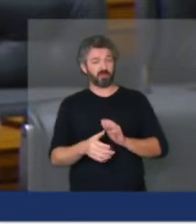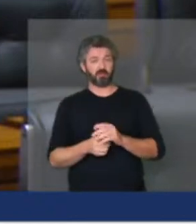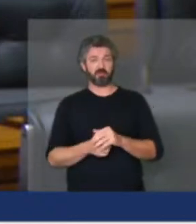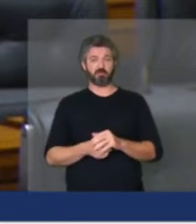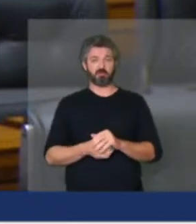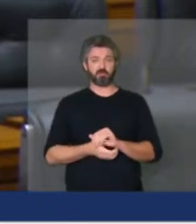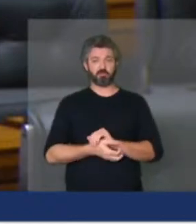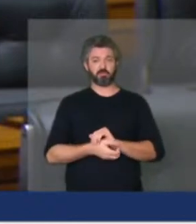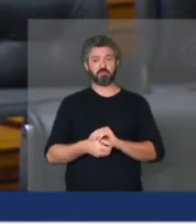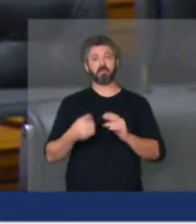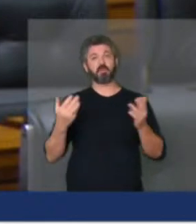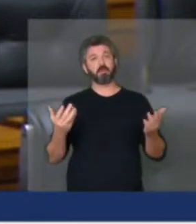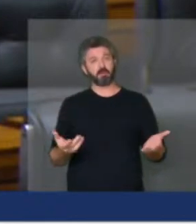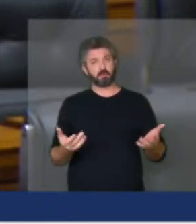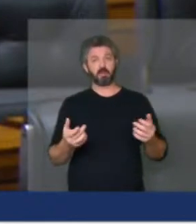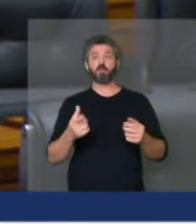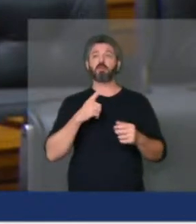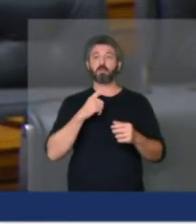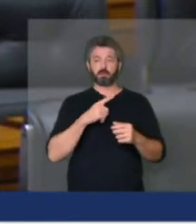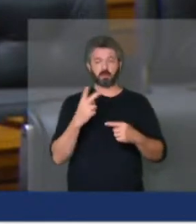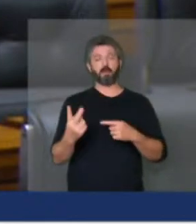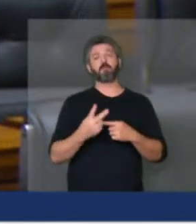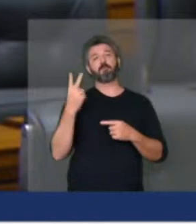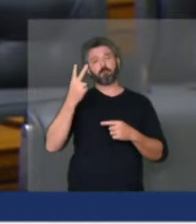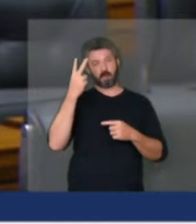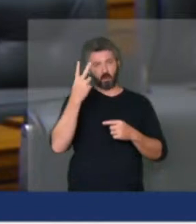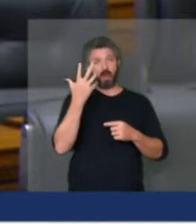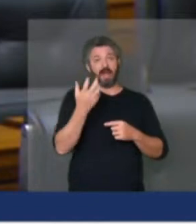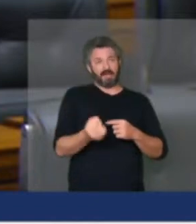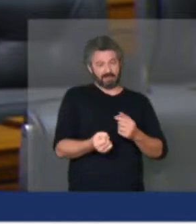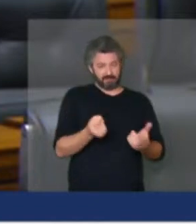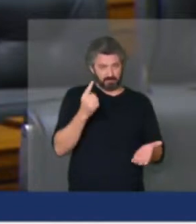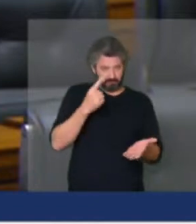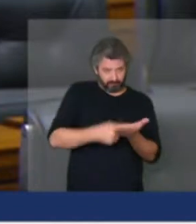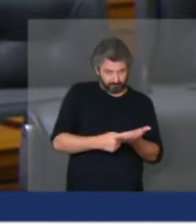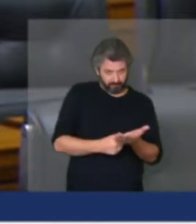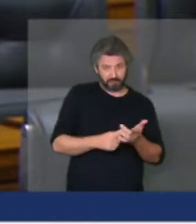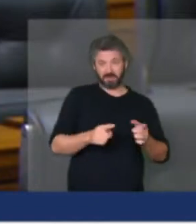POR LEI NO BRASIL. ENTÃO NÓS ENTENDEMOS QUE HÁ MÉRITOS NA ADESÃO A ESSA CONVENÇÃO,